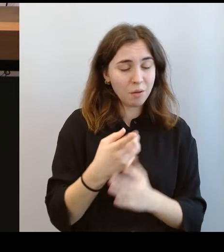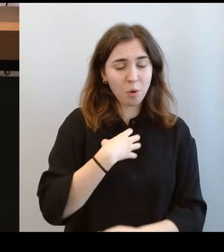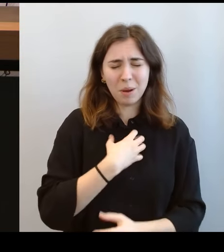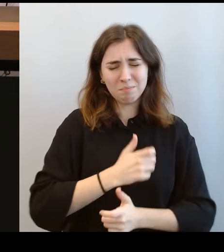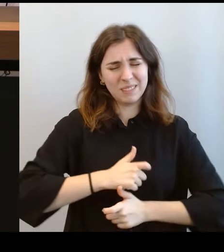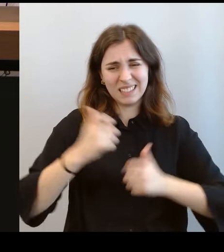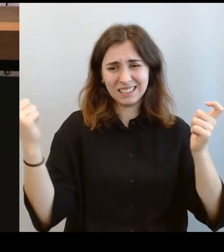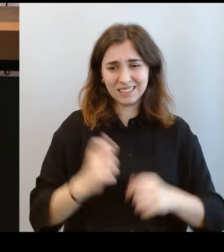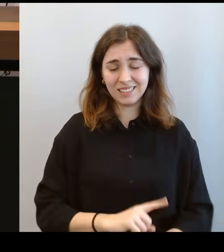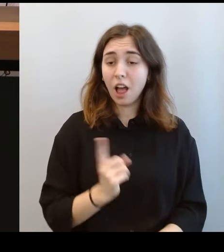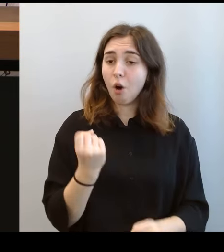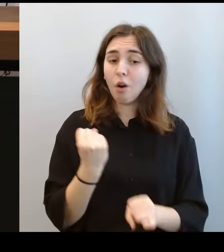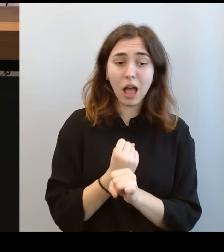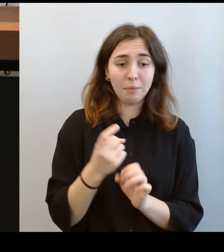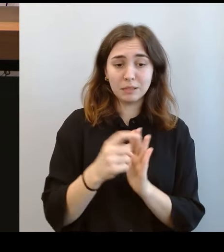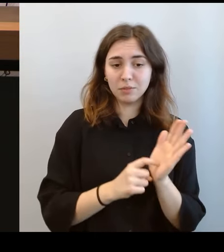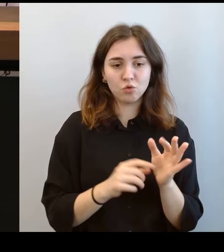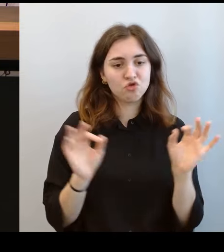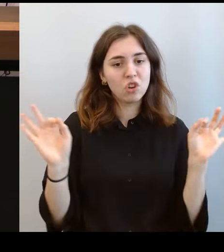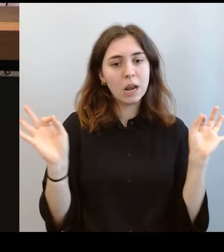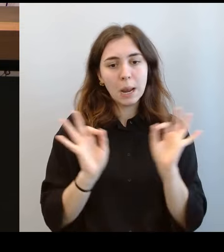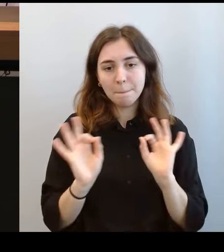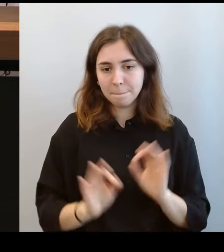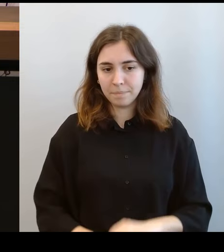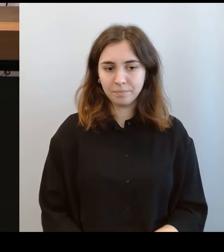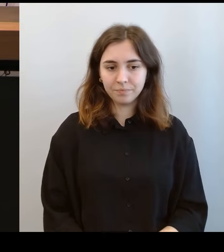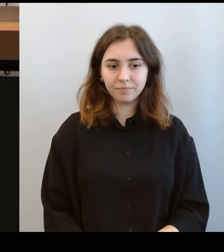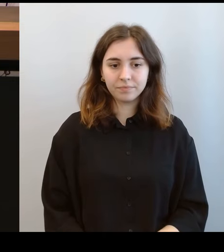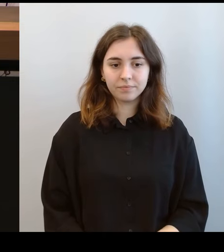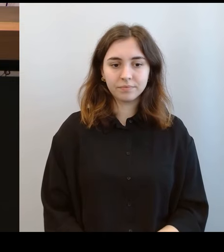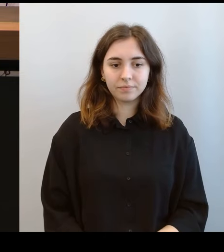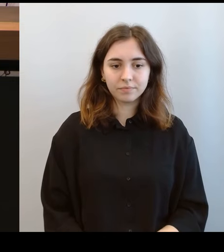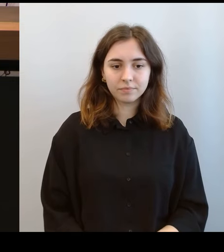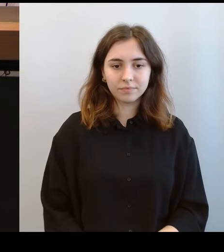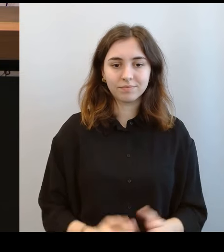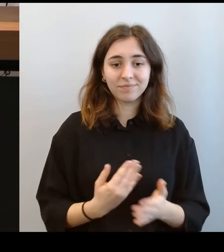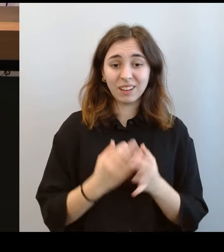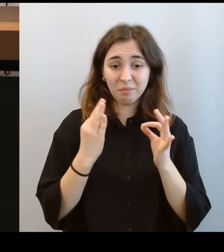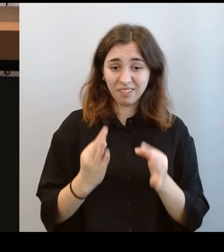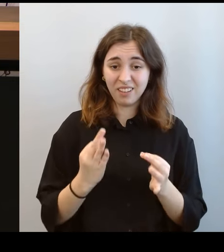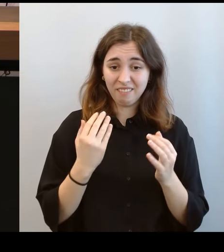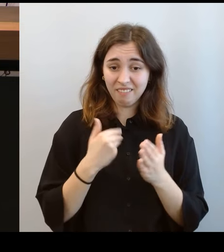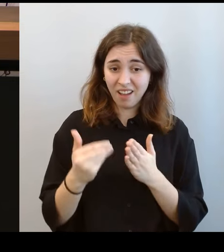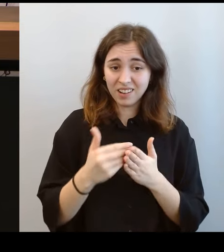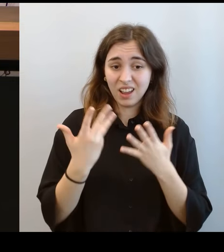Schlechte Arbeitsbedingungen führen zu weiterem Personalmangel und zu einer Mehrbelastung für die Beschäftigten, die noch da sind.